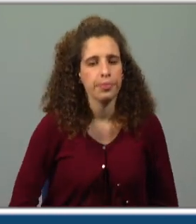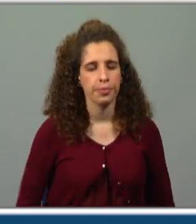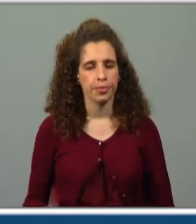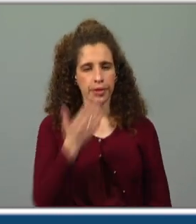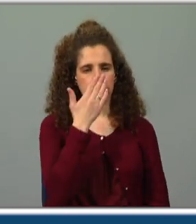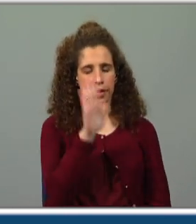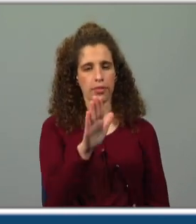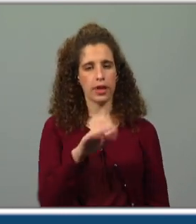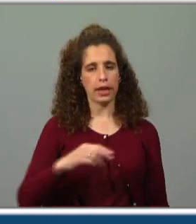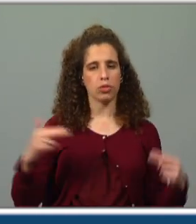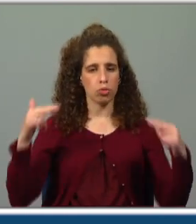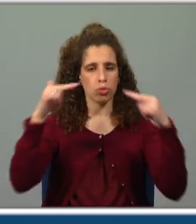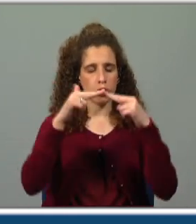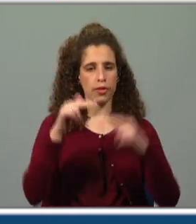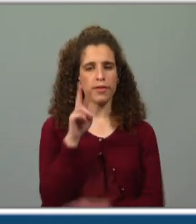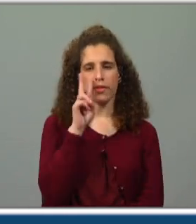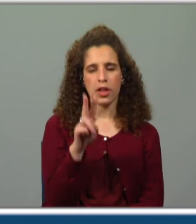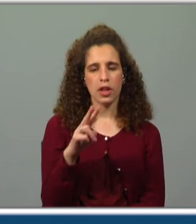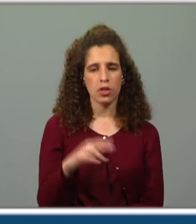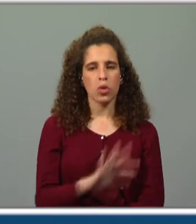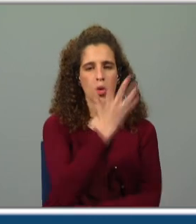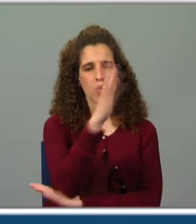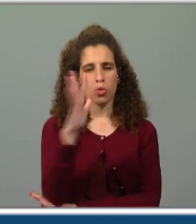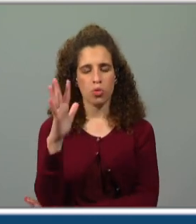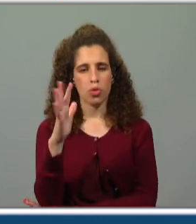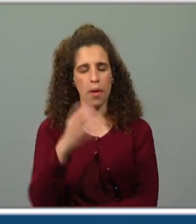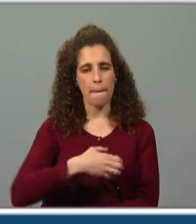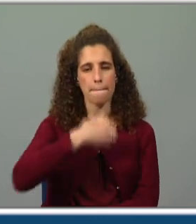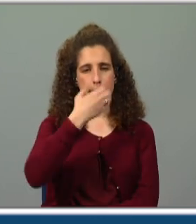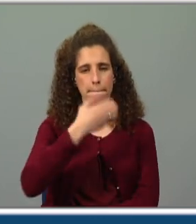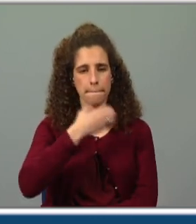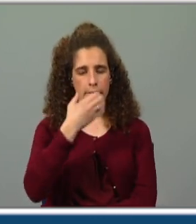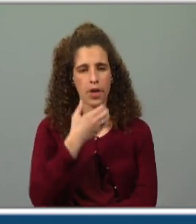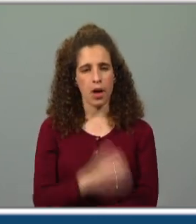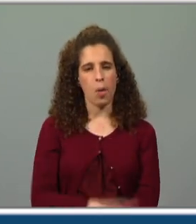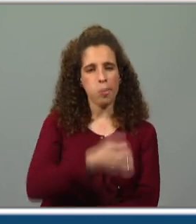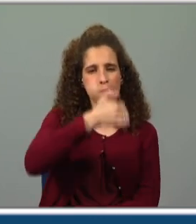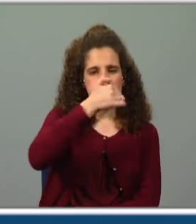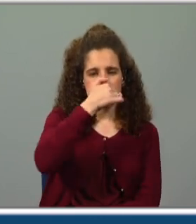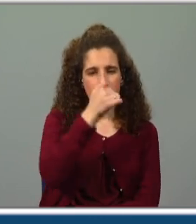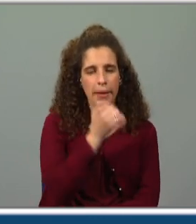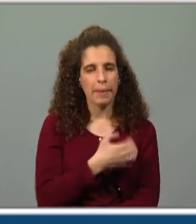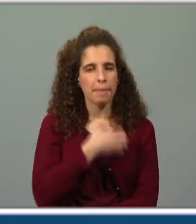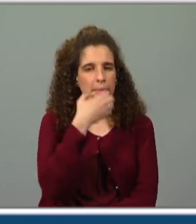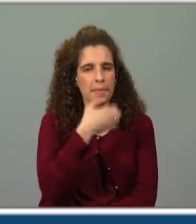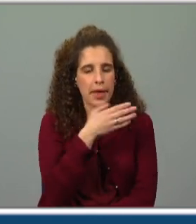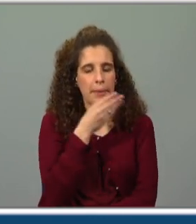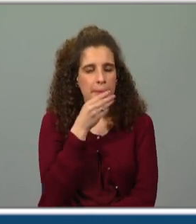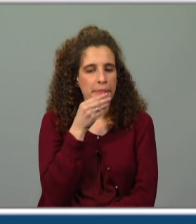e em frente ao Aqueduto vez um Pomar de macieiras carregadas de deliciosas maçãs 在渡槽前面有一個果園裝滿美味蘋果的蘋果樹